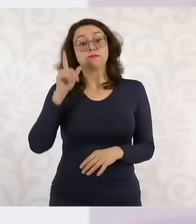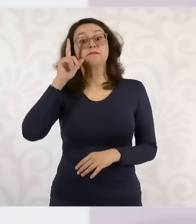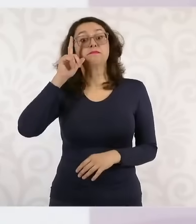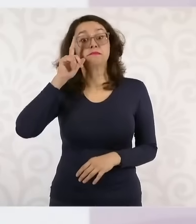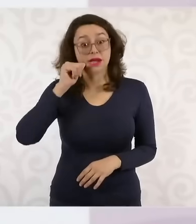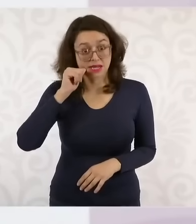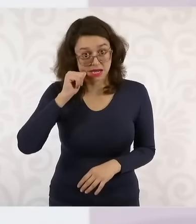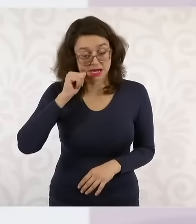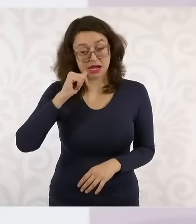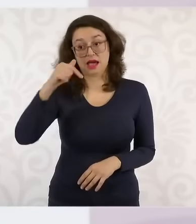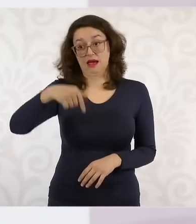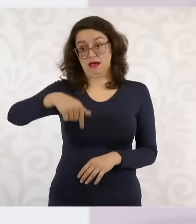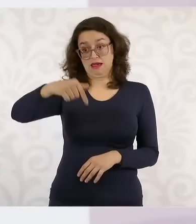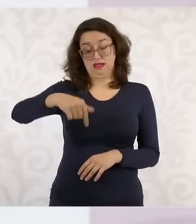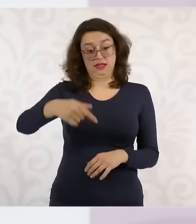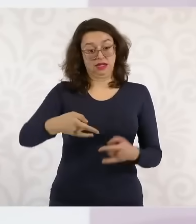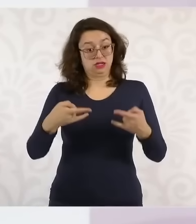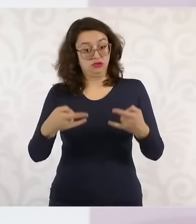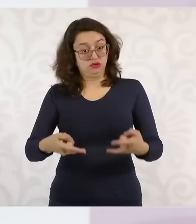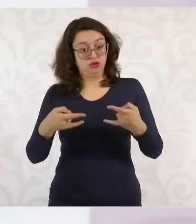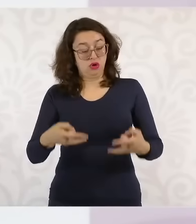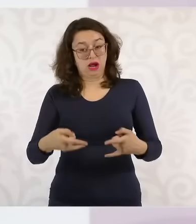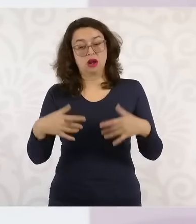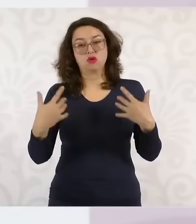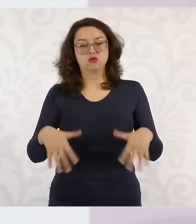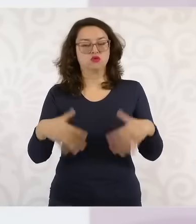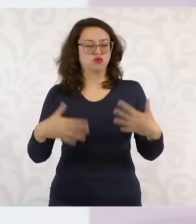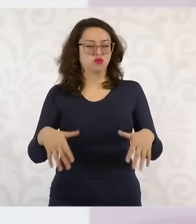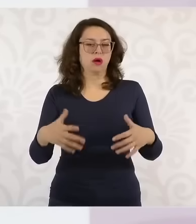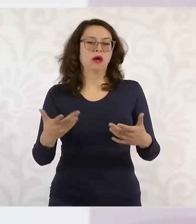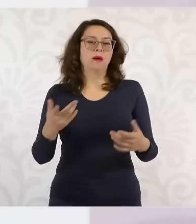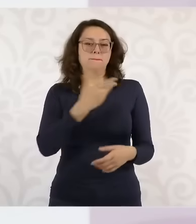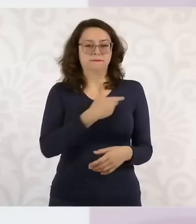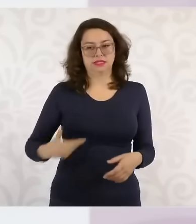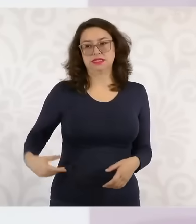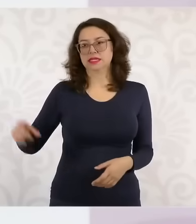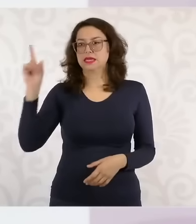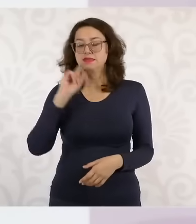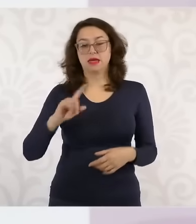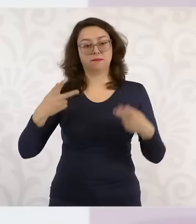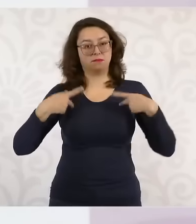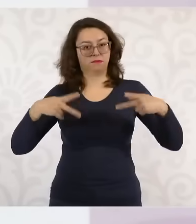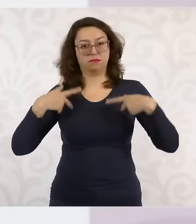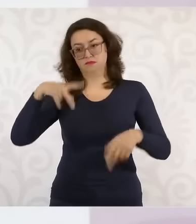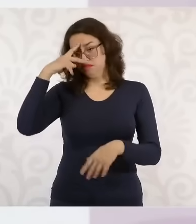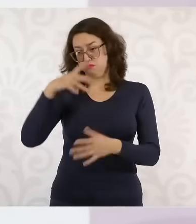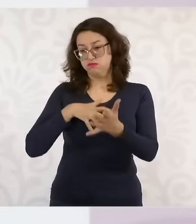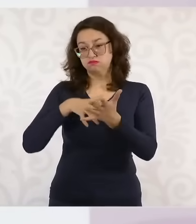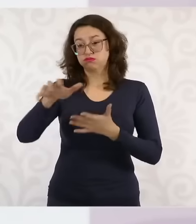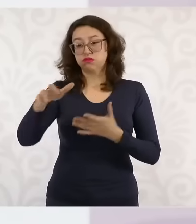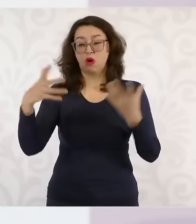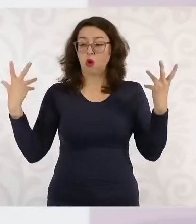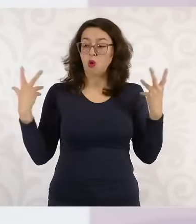pueblo de México la celebración histórica de 7 años de transformación profunda de nuestro nación